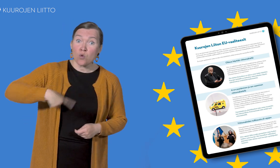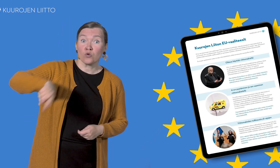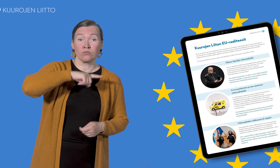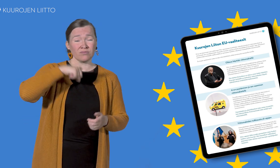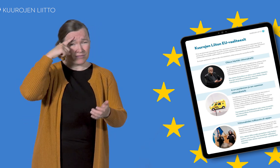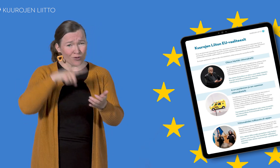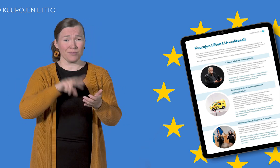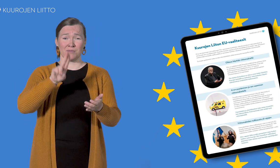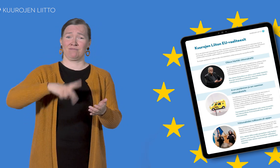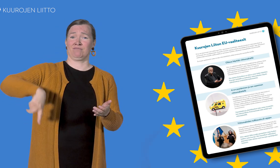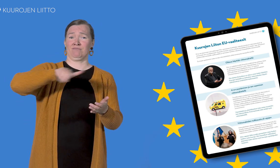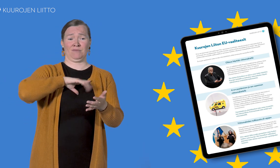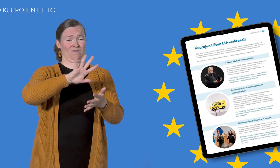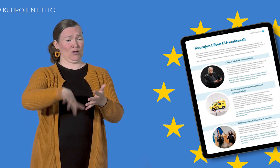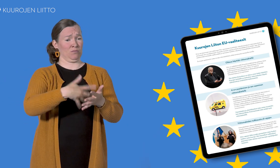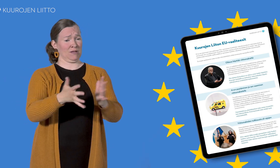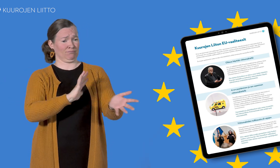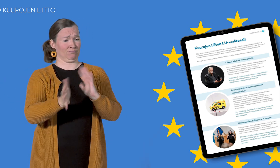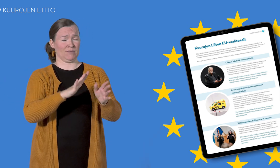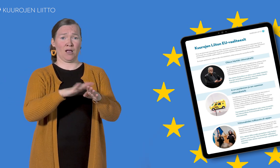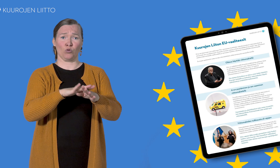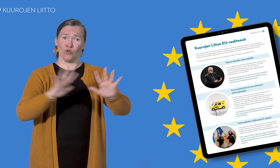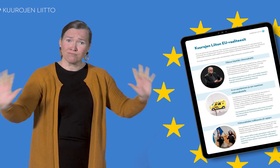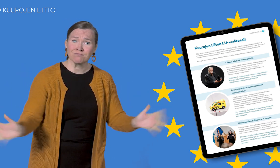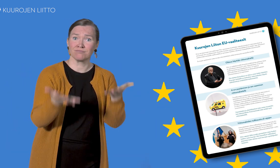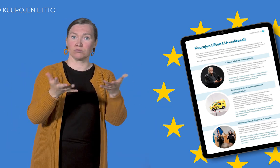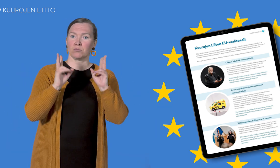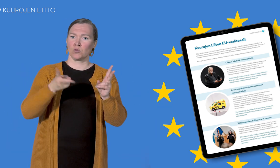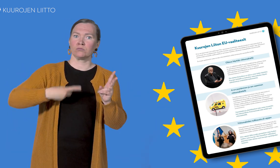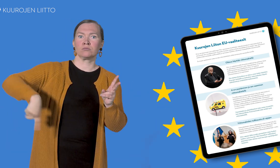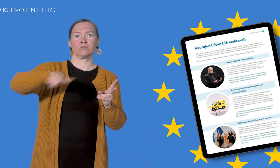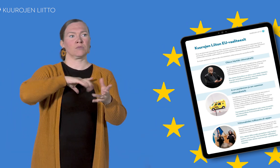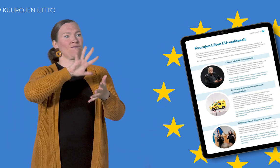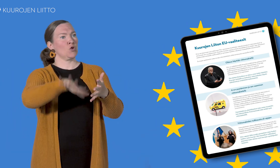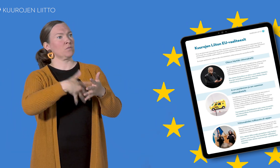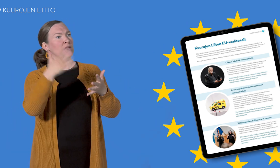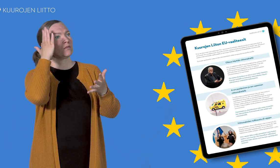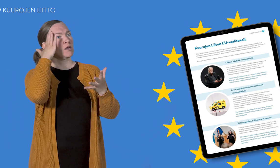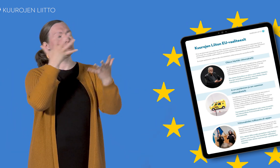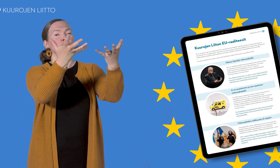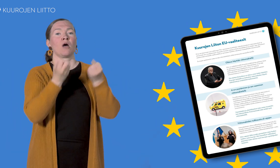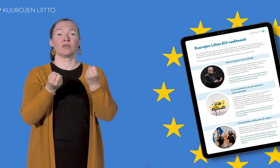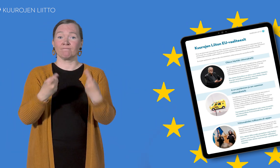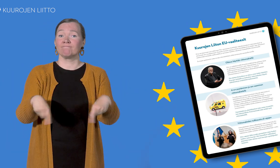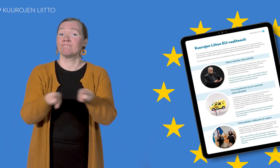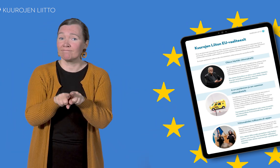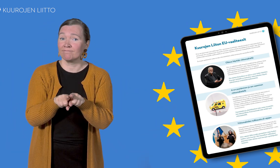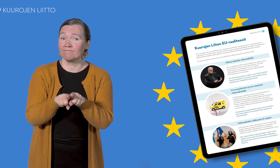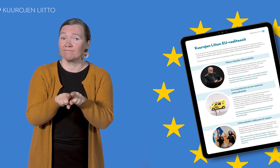Kuurojen kohdalla se tarkoittaa viittomakielten käytön edistämistä ja omakielistä tiedonsaantia.